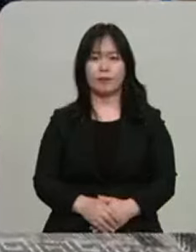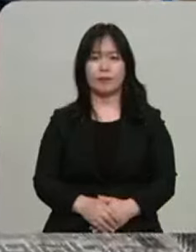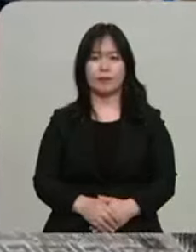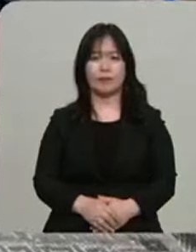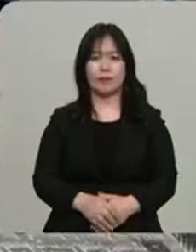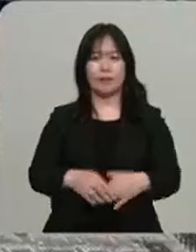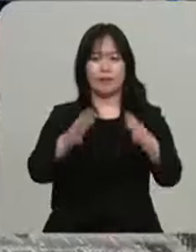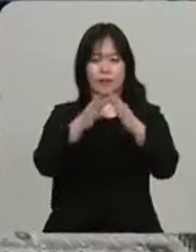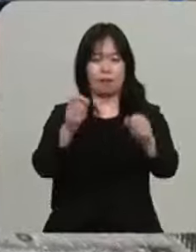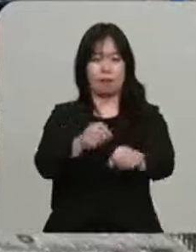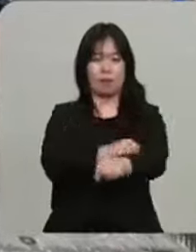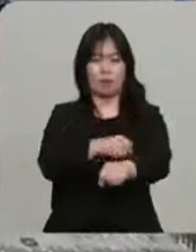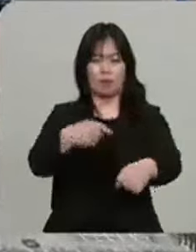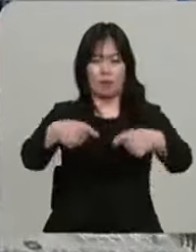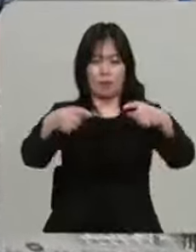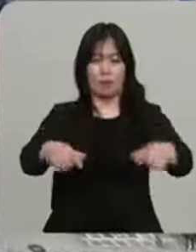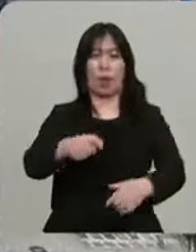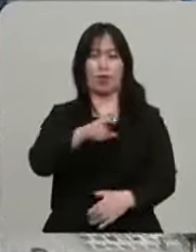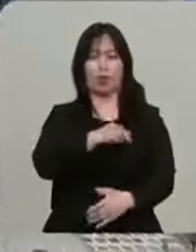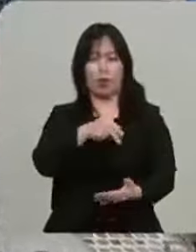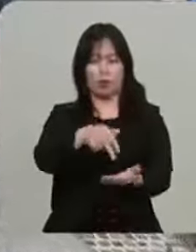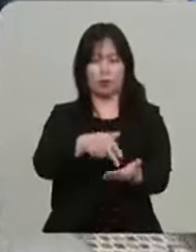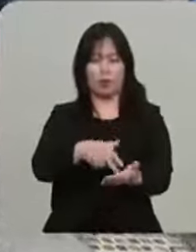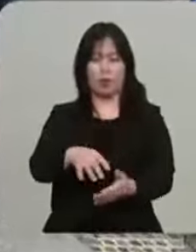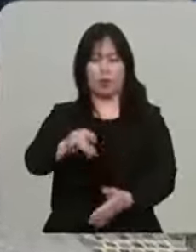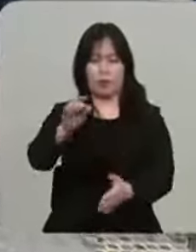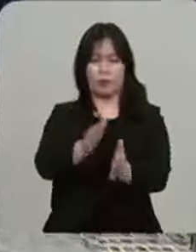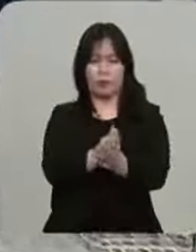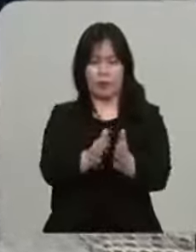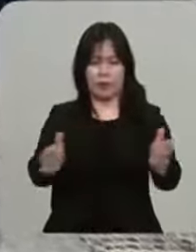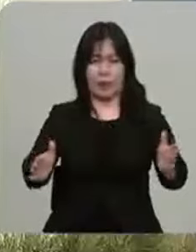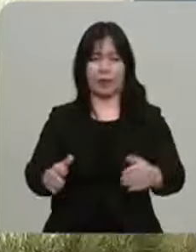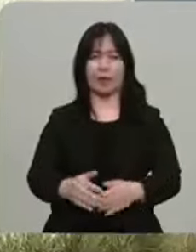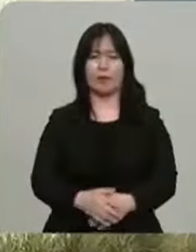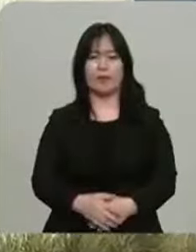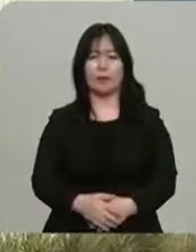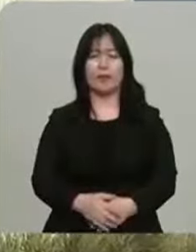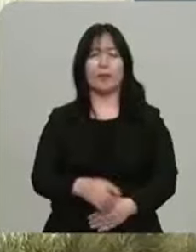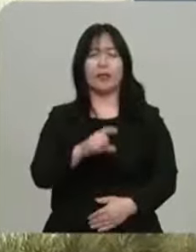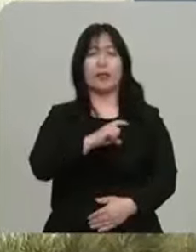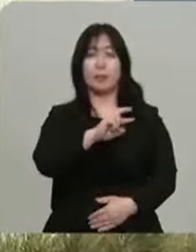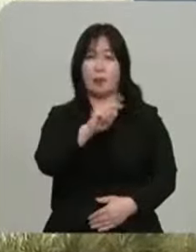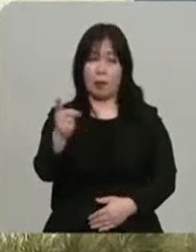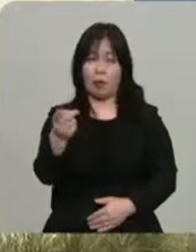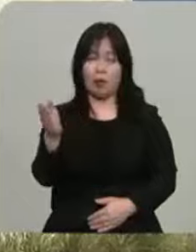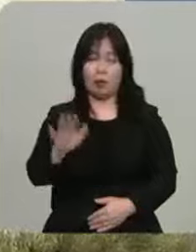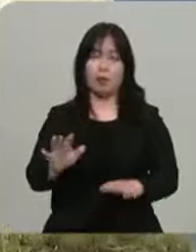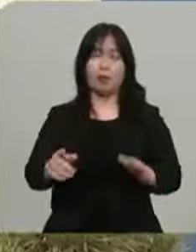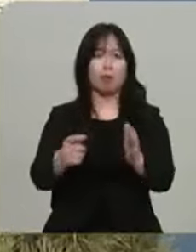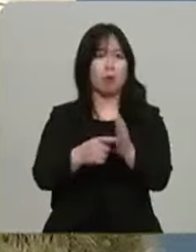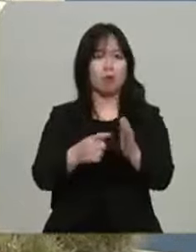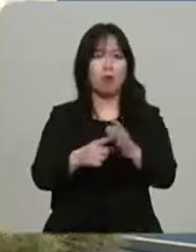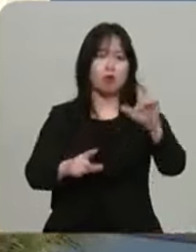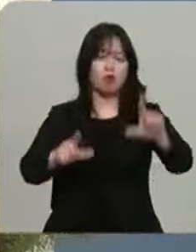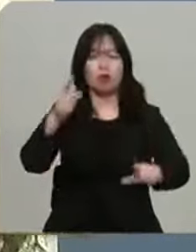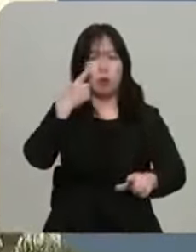전북특별자치도의회로서 첫발을 내딛는 도의회. 이름은 바뀌었지만 당장 눈에 띄는 변화는 없습니다.